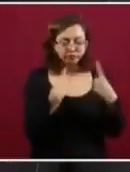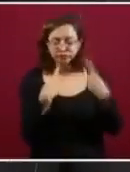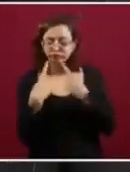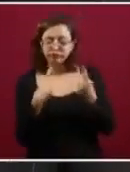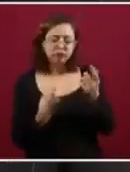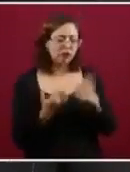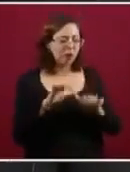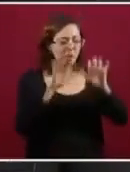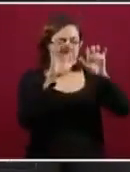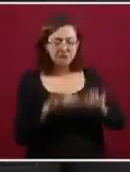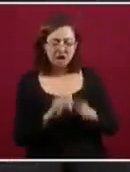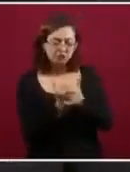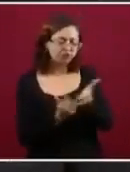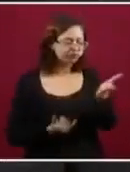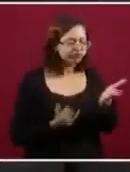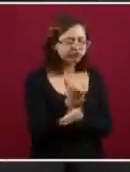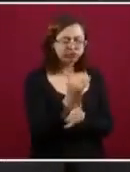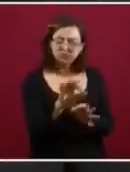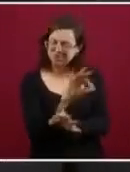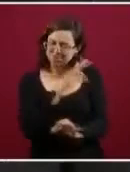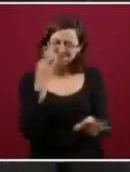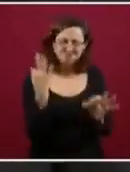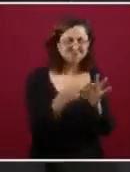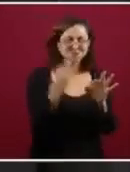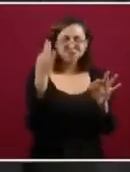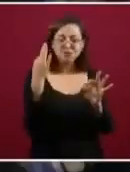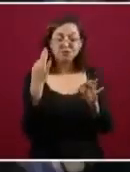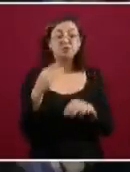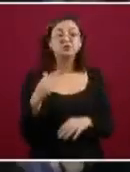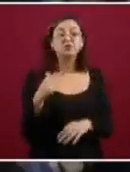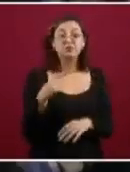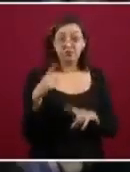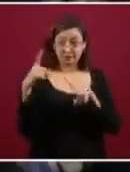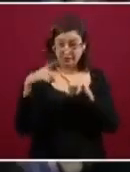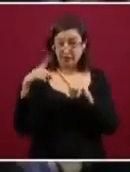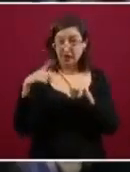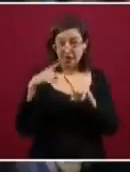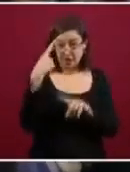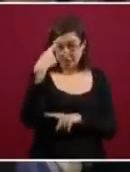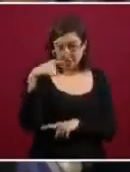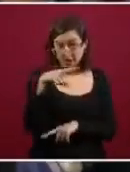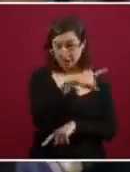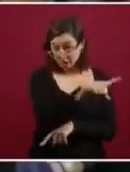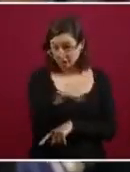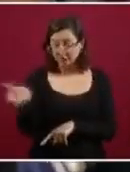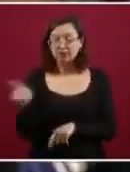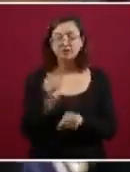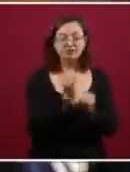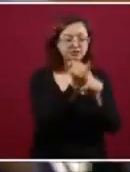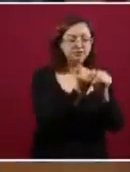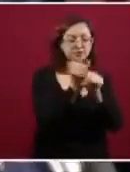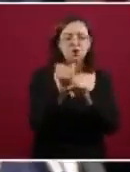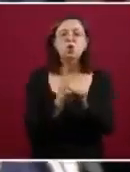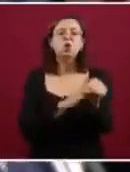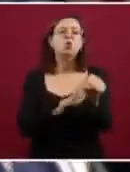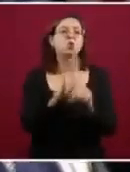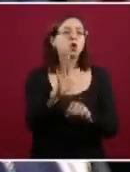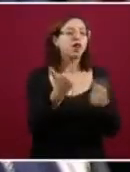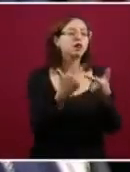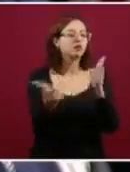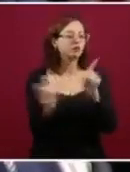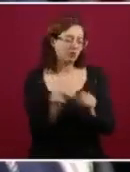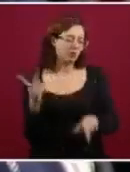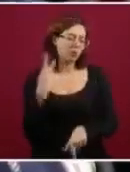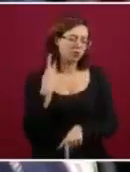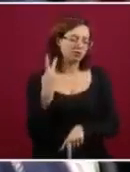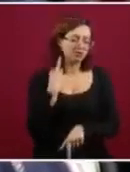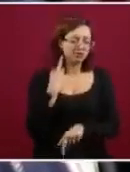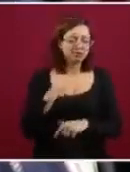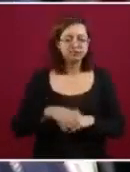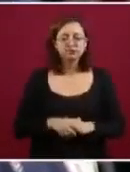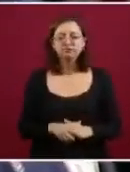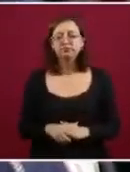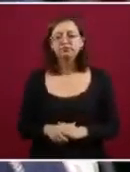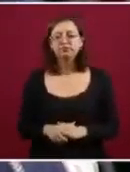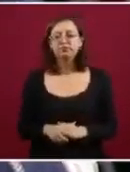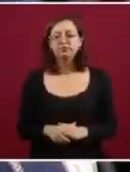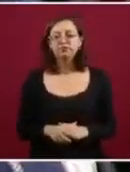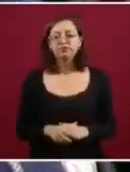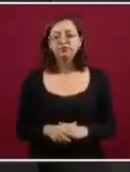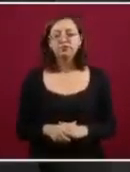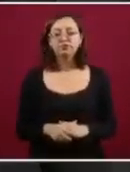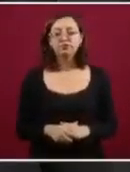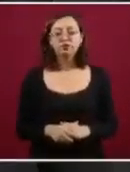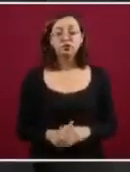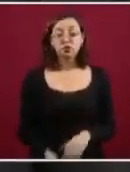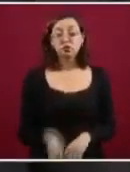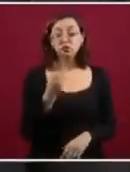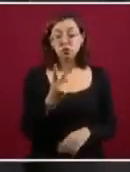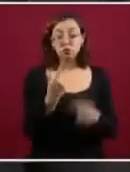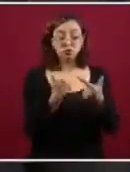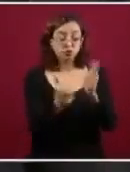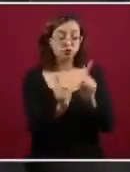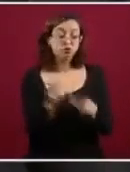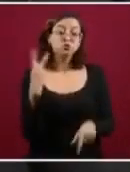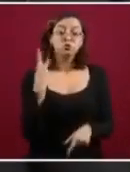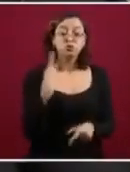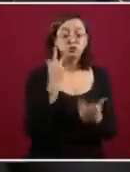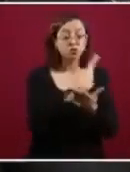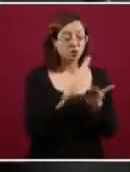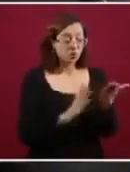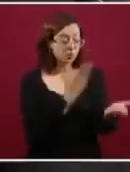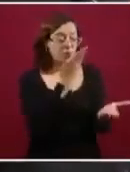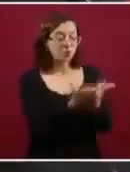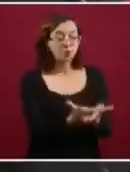les dejo de tarea que investiguen qué partidos- tenían ya la propuesta para la privatización